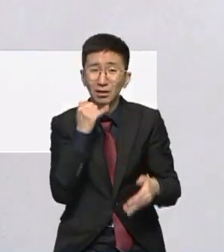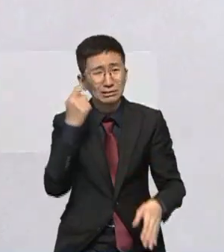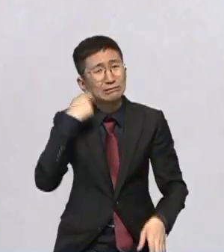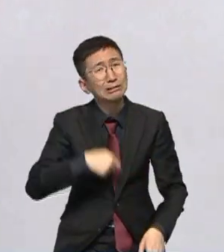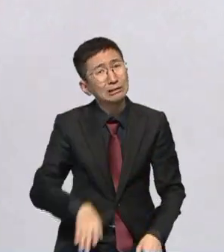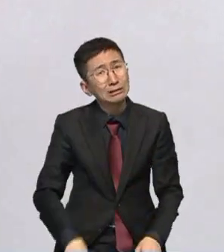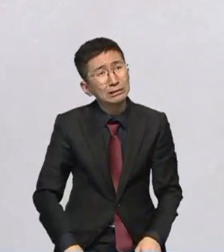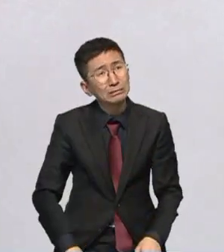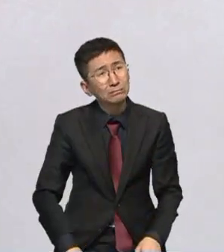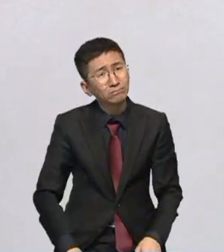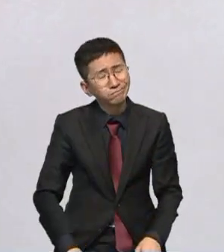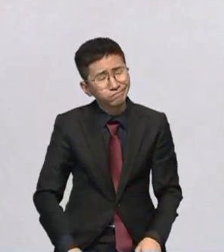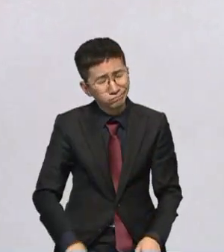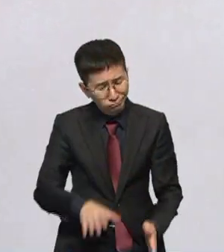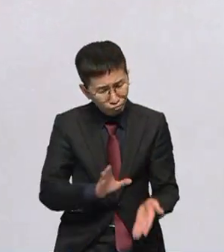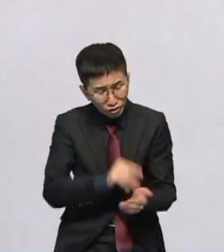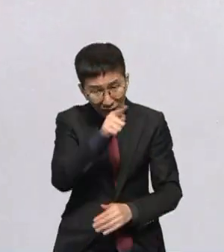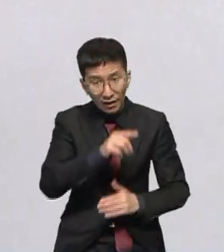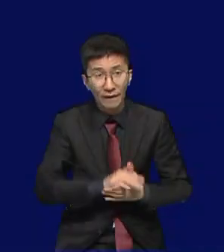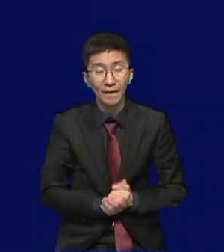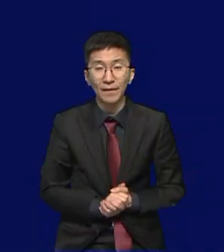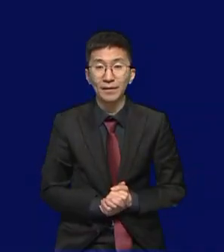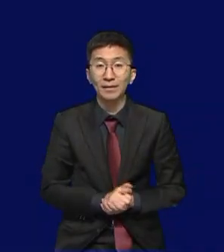(기자) SK는 지난 15일 최 회장이 공정위